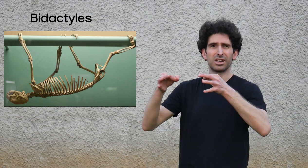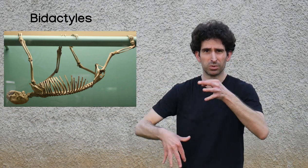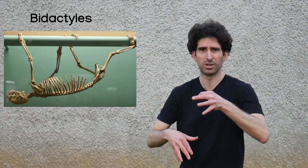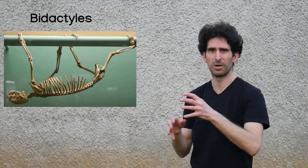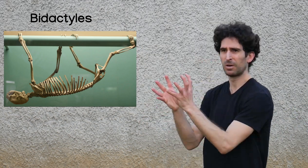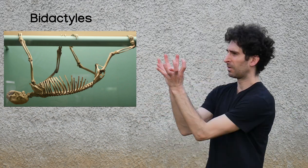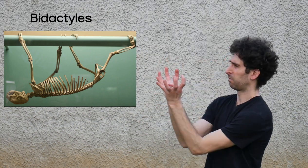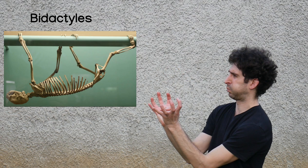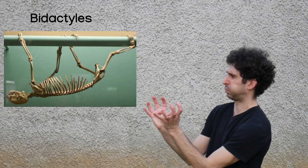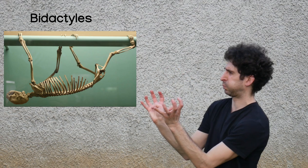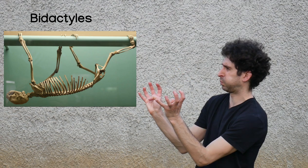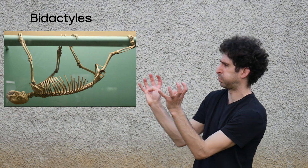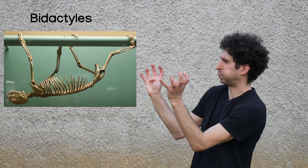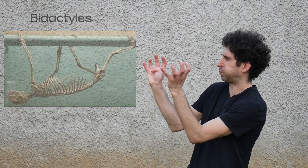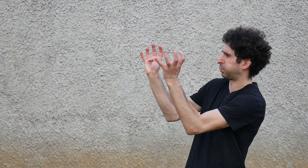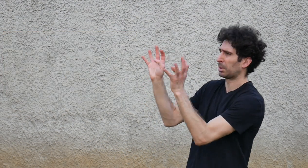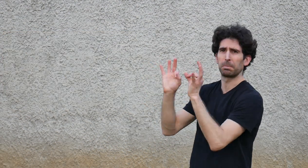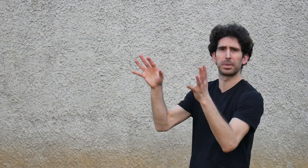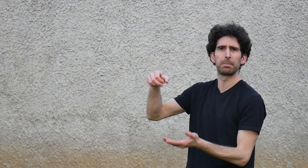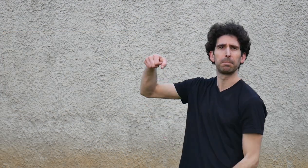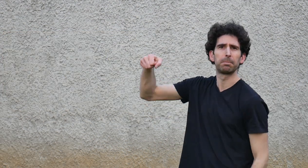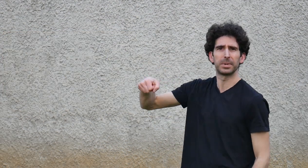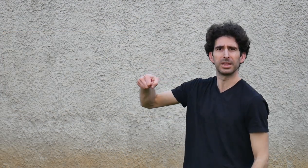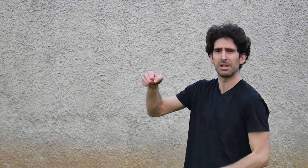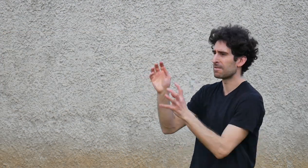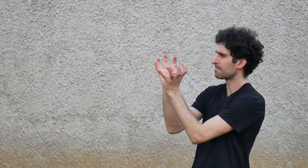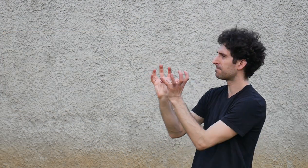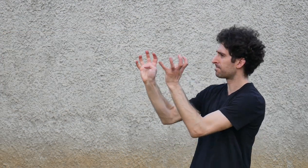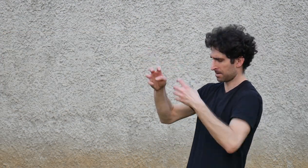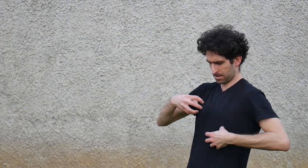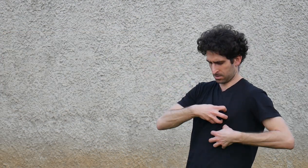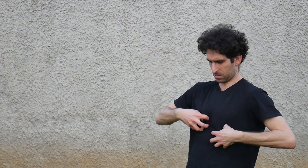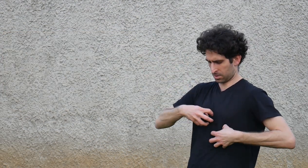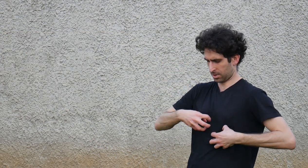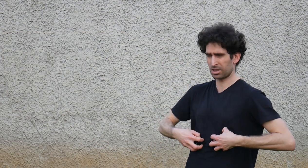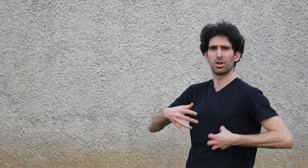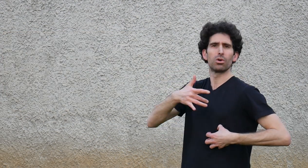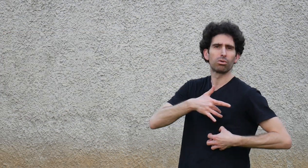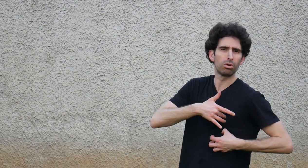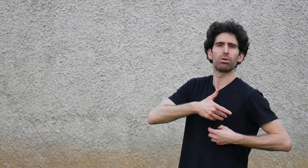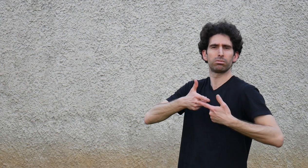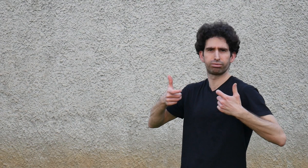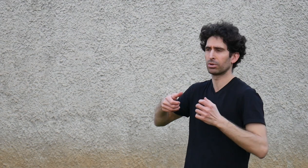Leur cage thoracique forme un panier qui contient les organes comme le coeur, etc.